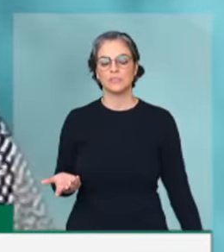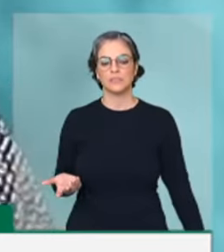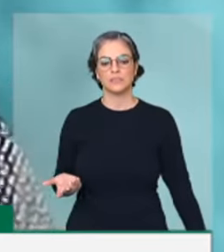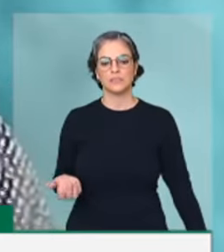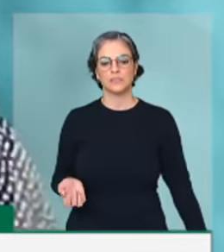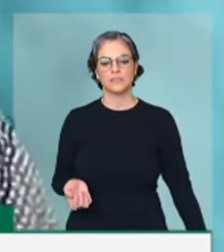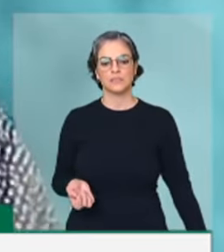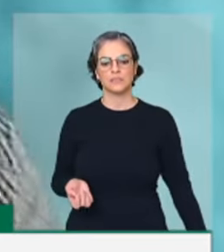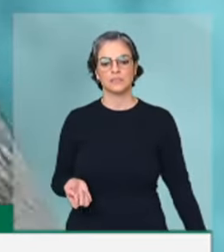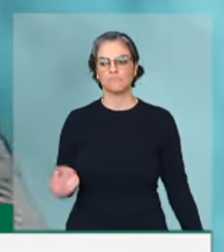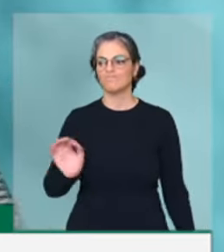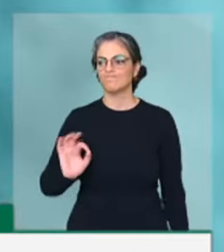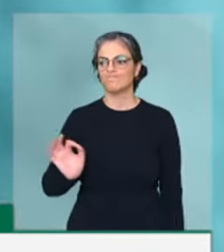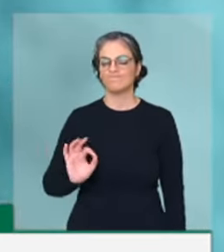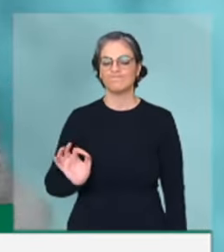POSSIBILIDADE DE CONEXÃO NESSE MOMENTO.... EU QUERO